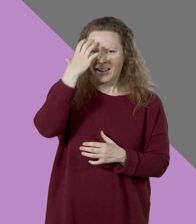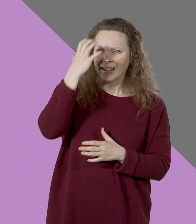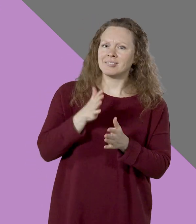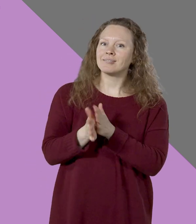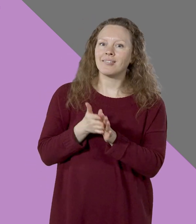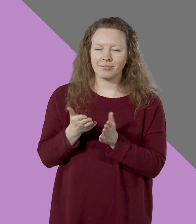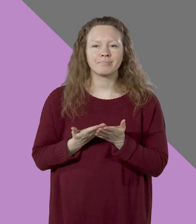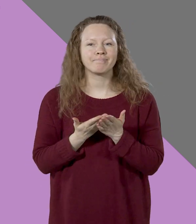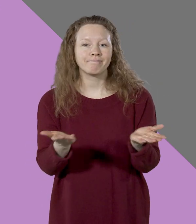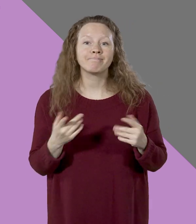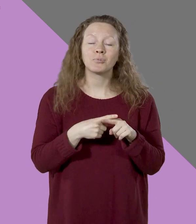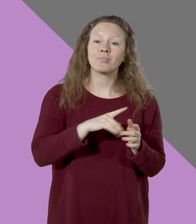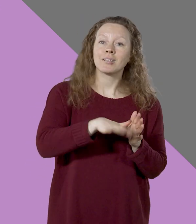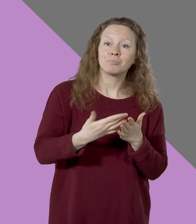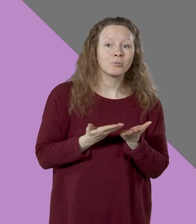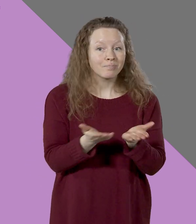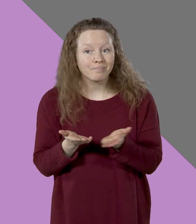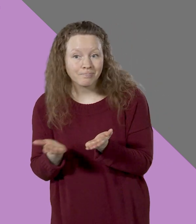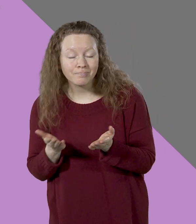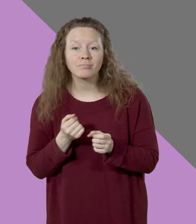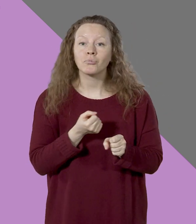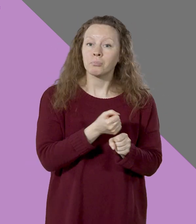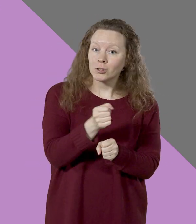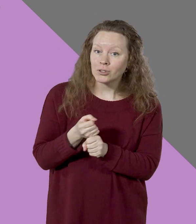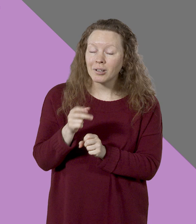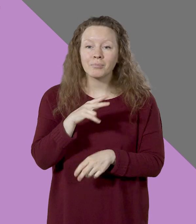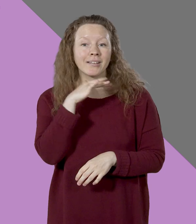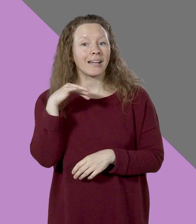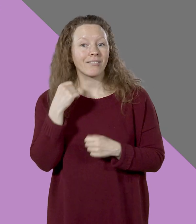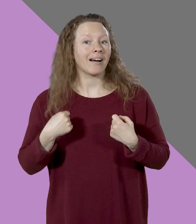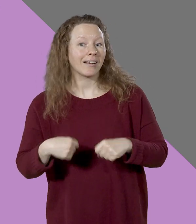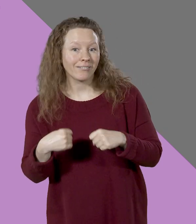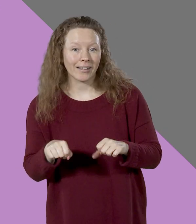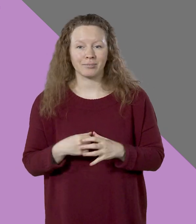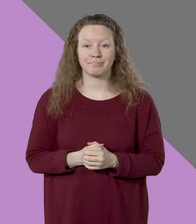HELsign bjuder på teckenspråkiga uppträdanden, - pyssel och andra trevliga aktiviteter!